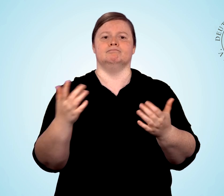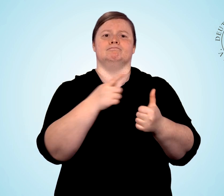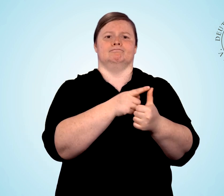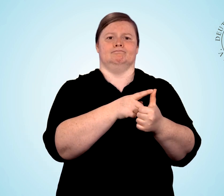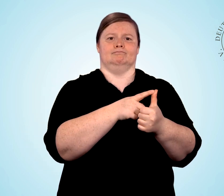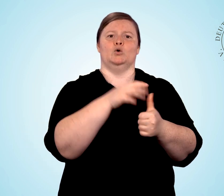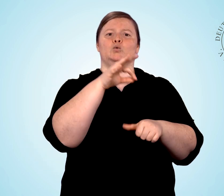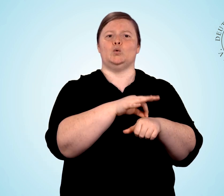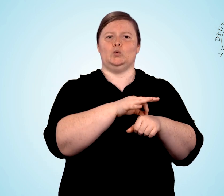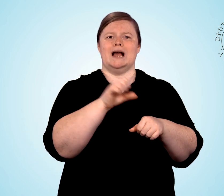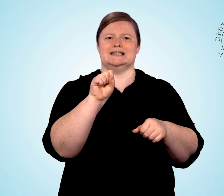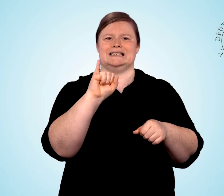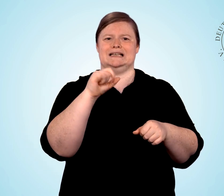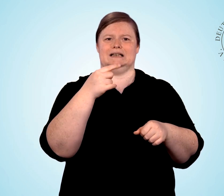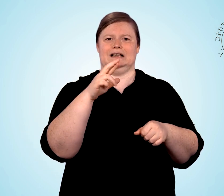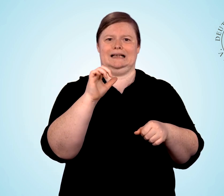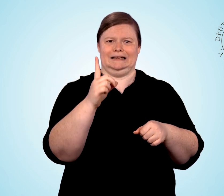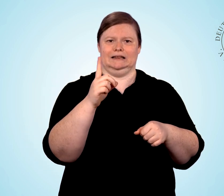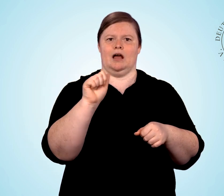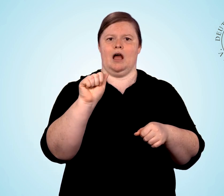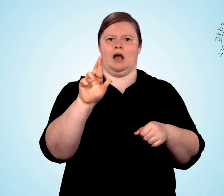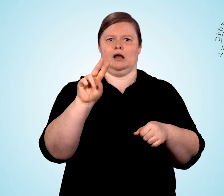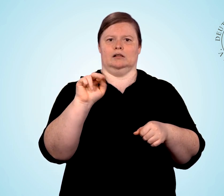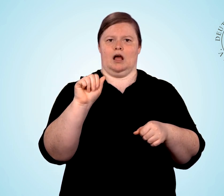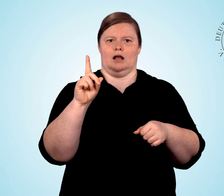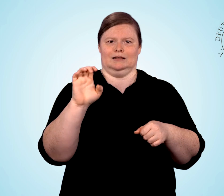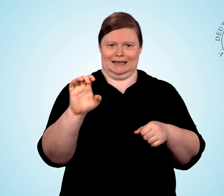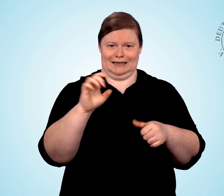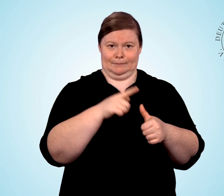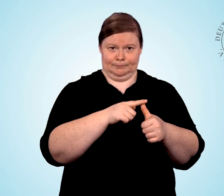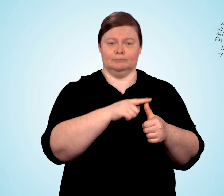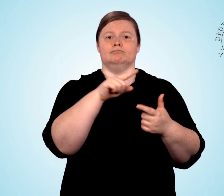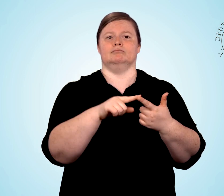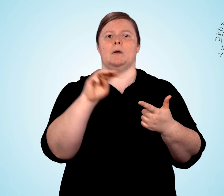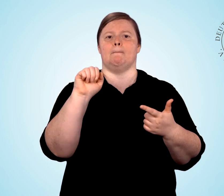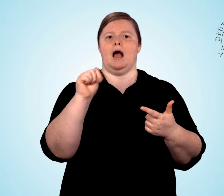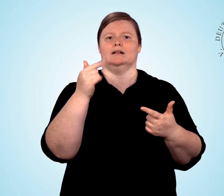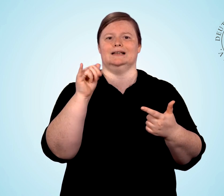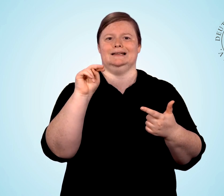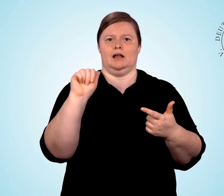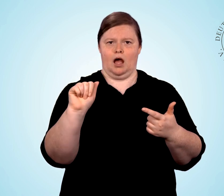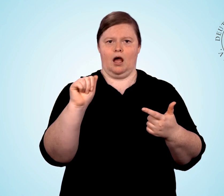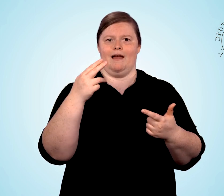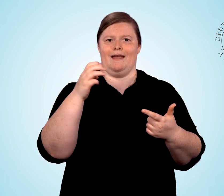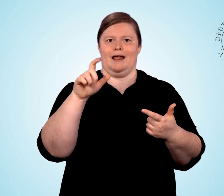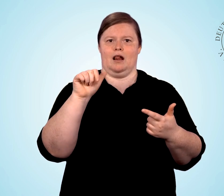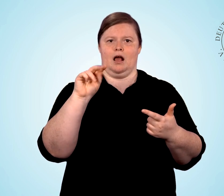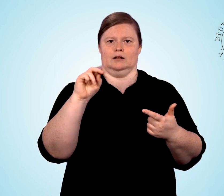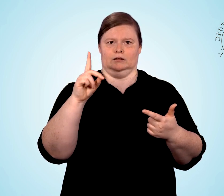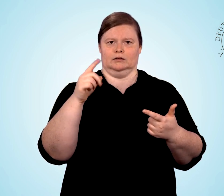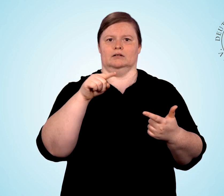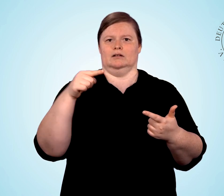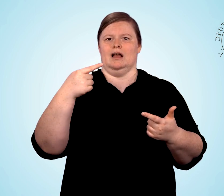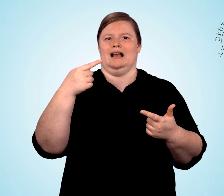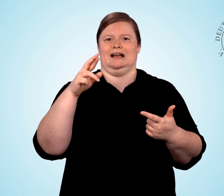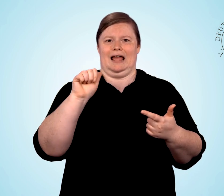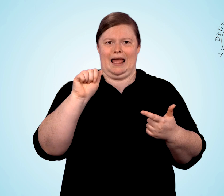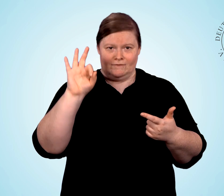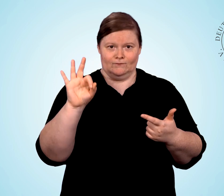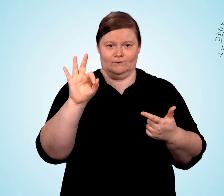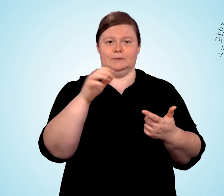Dr. Sigrid Arnade, Martina Heland-Gräf,